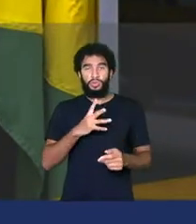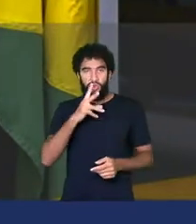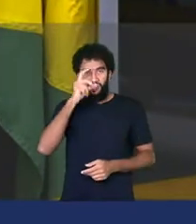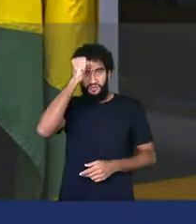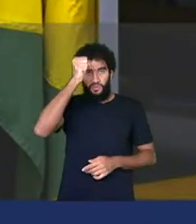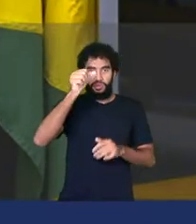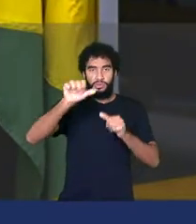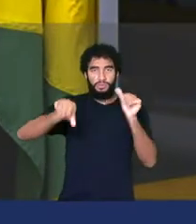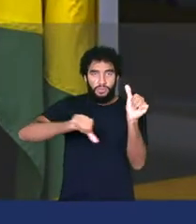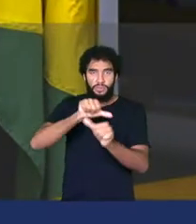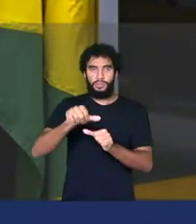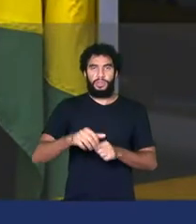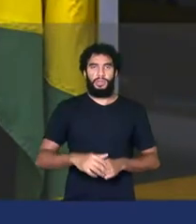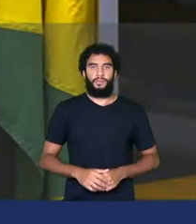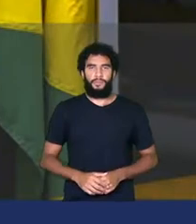SÓ NÓS TEMOS O PODER DE TRANSFORMAR. SENDO ASSIM, O